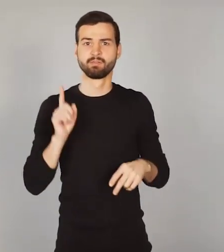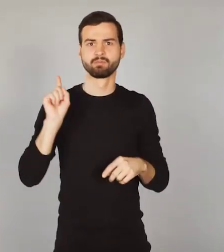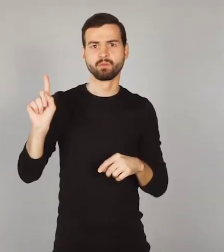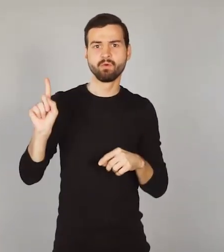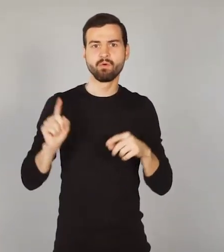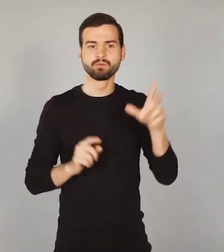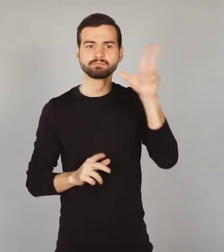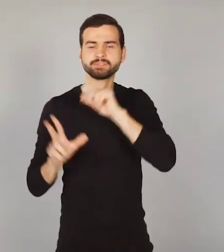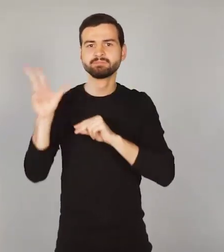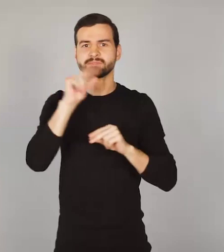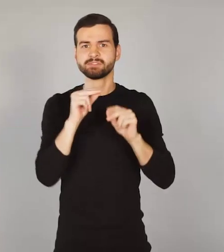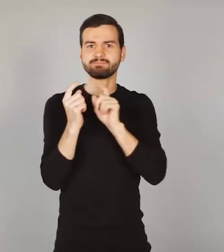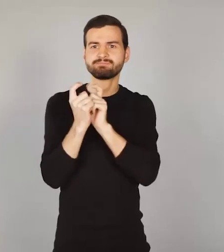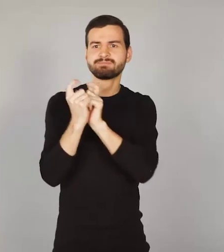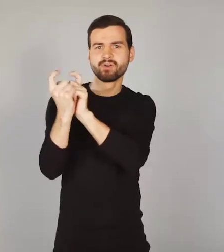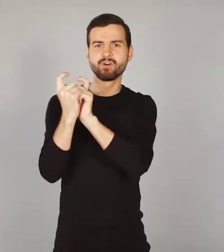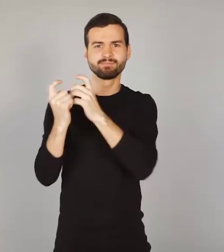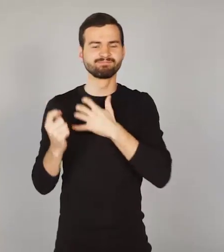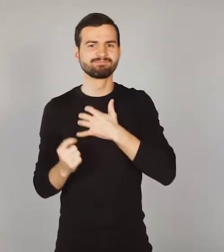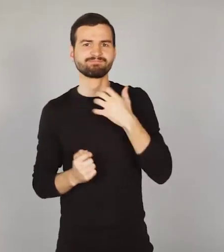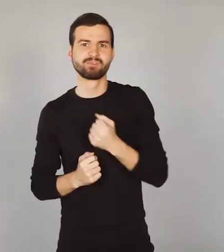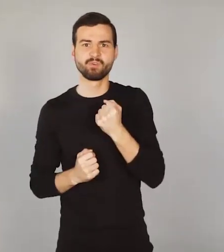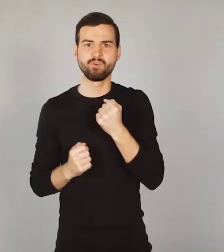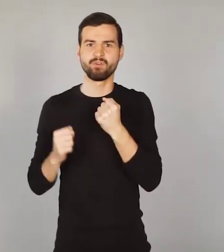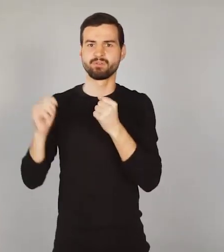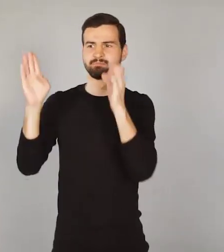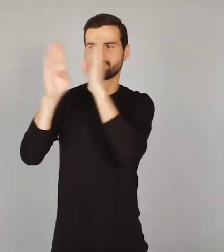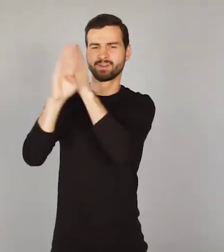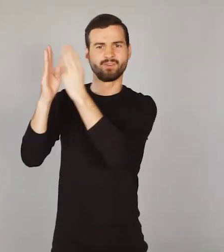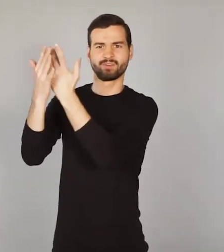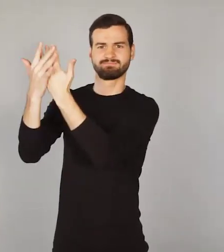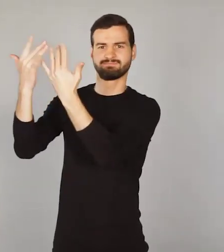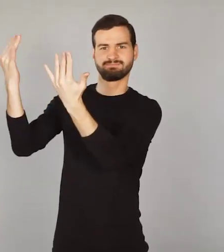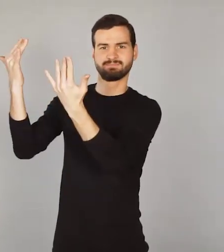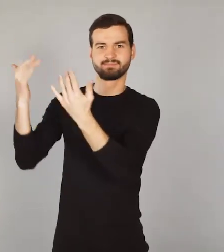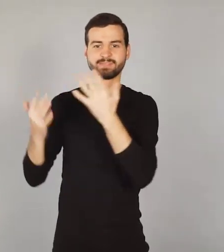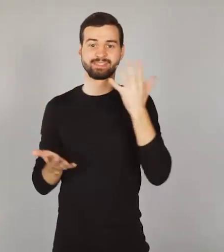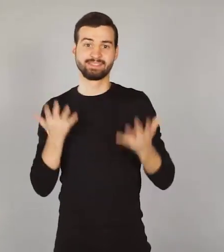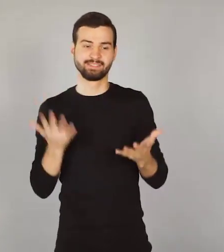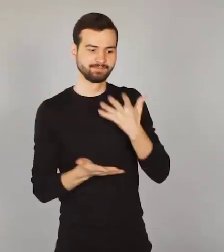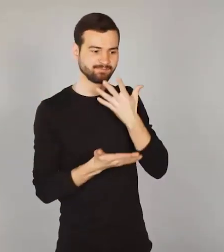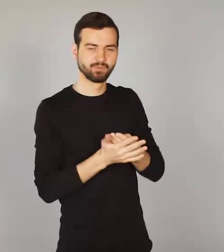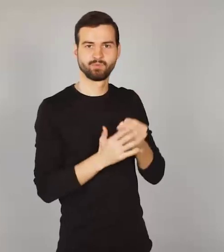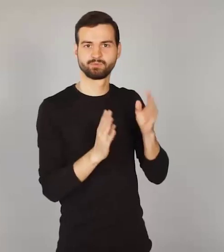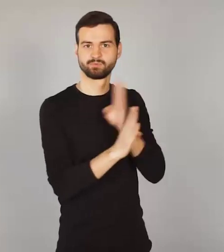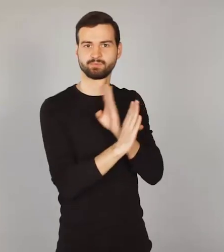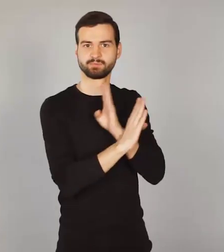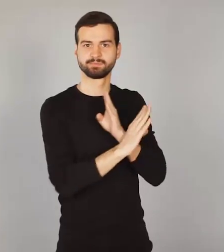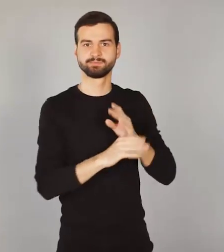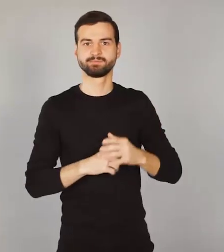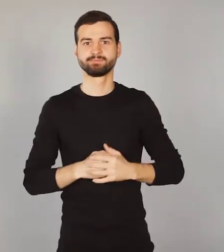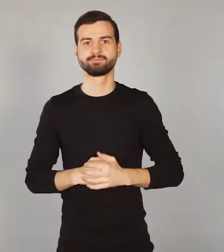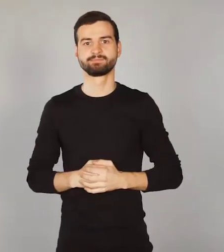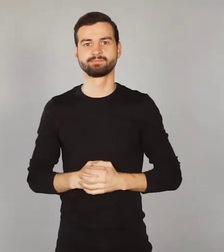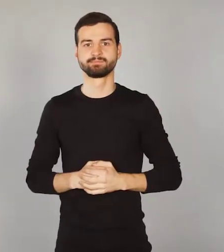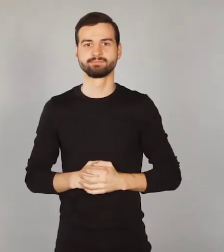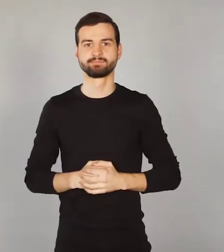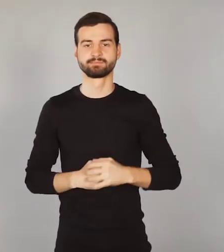но противостоит стихии или судьбе.